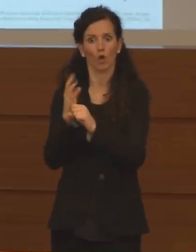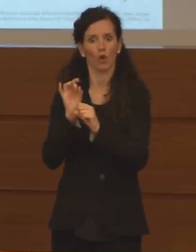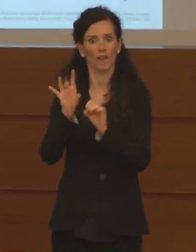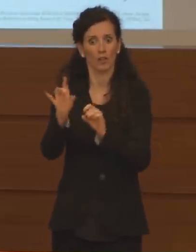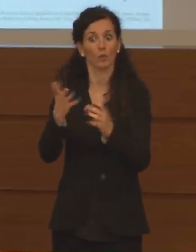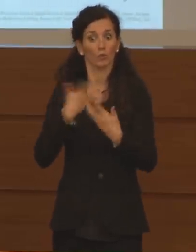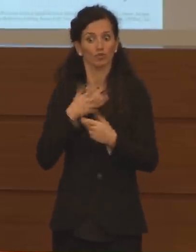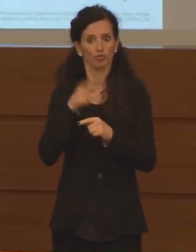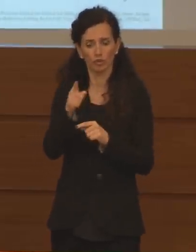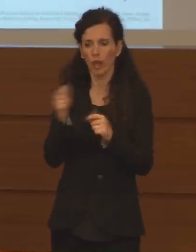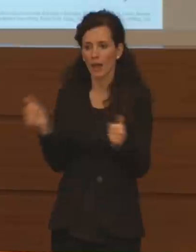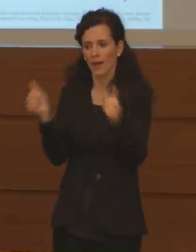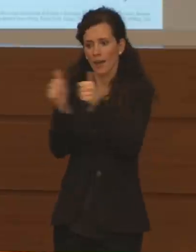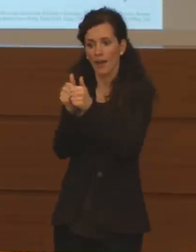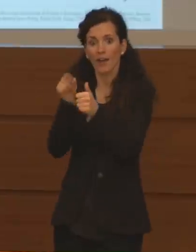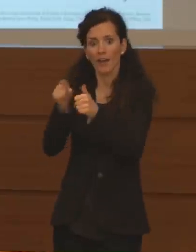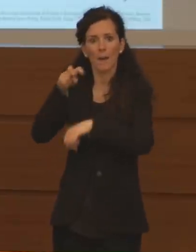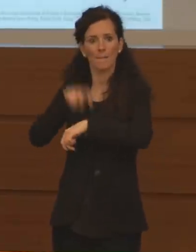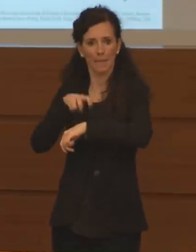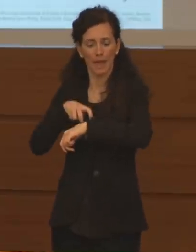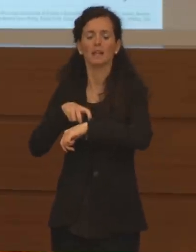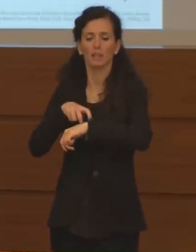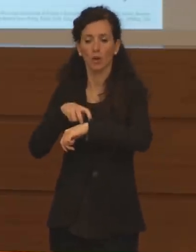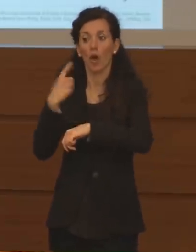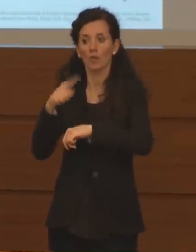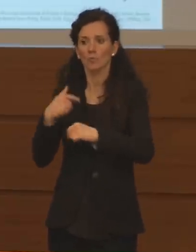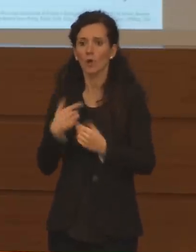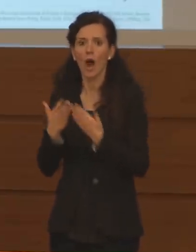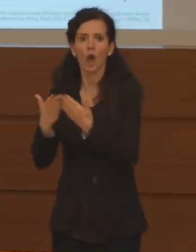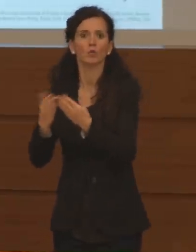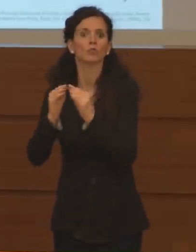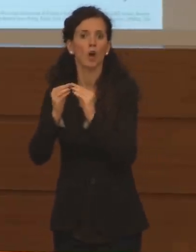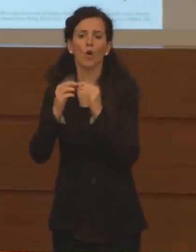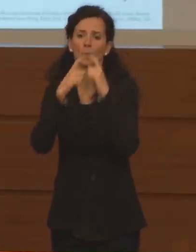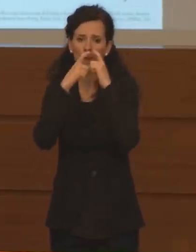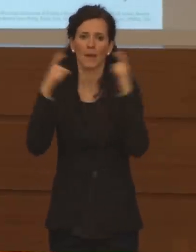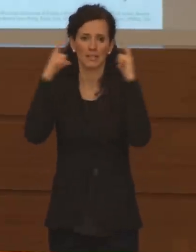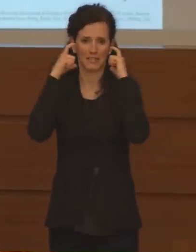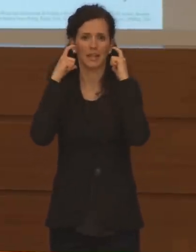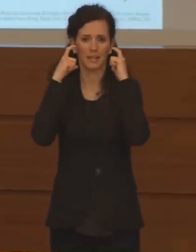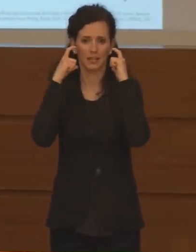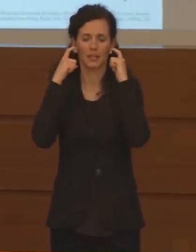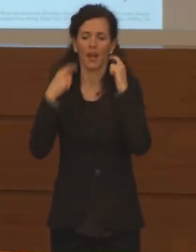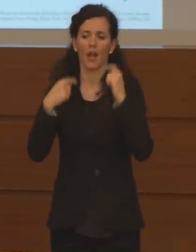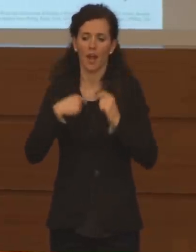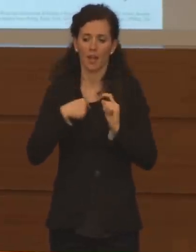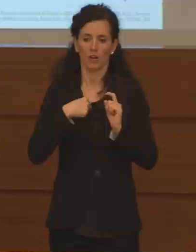discorso delle mascherine, quindi stiamo acquisendo mascherine